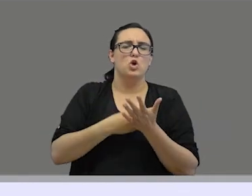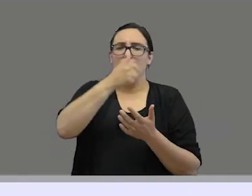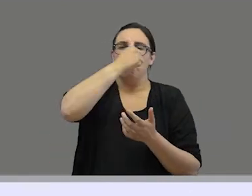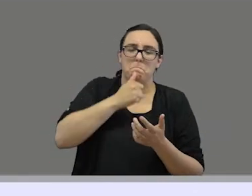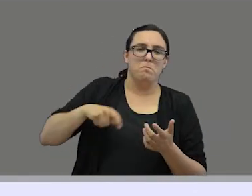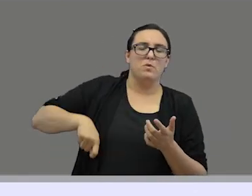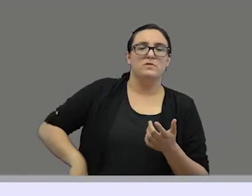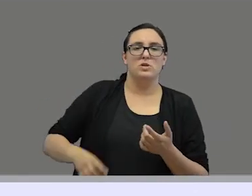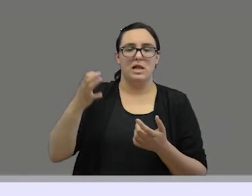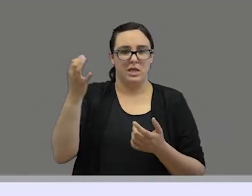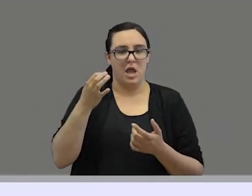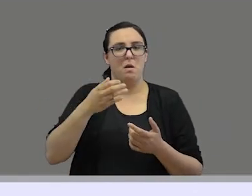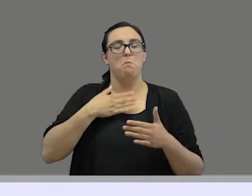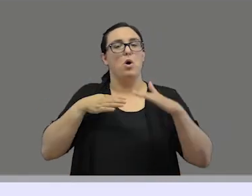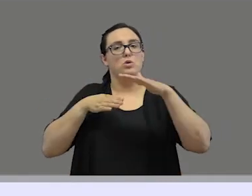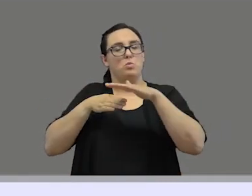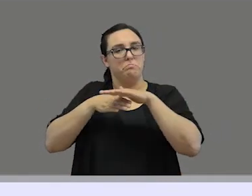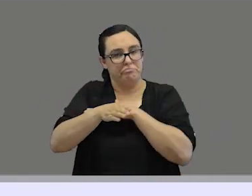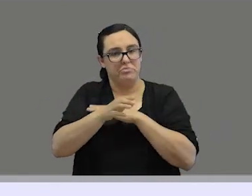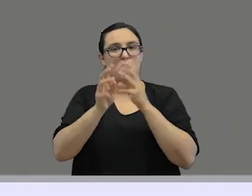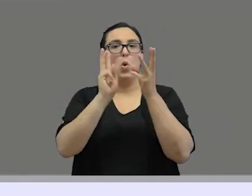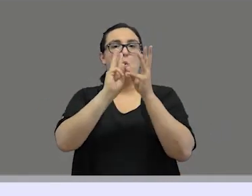können Sie wieder auf die WASLI Webseite zugreifen